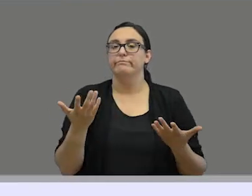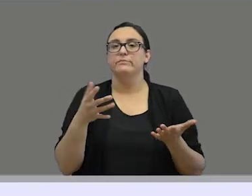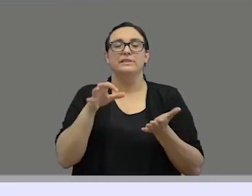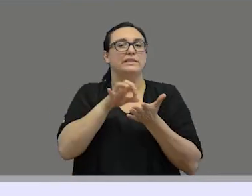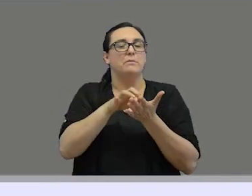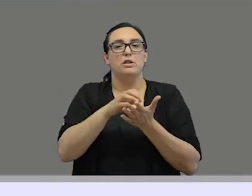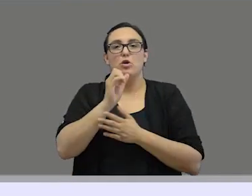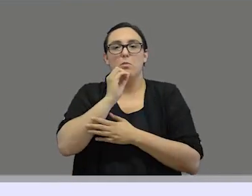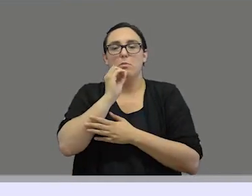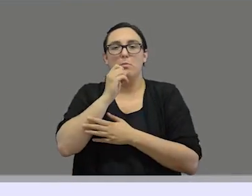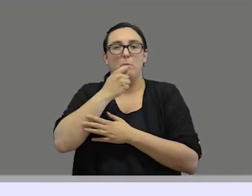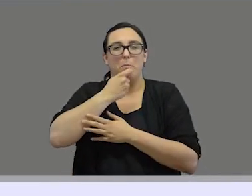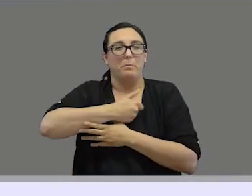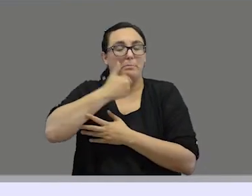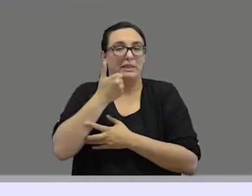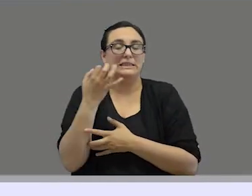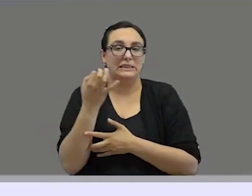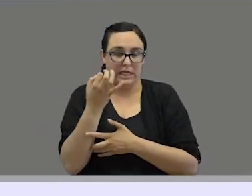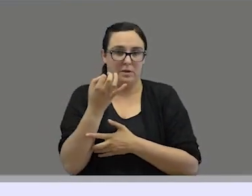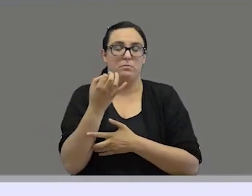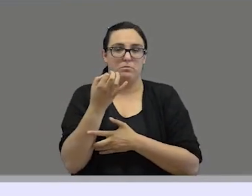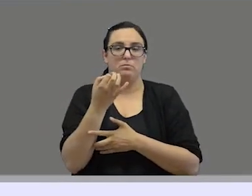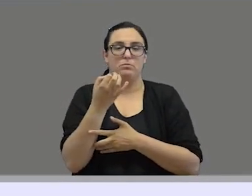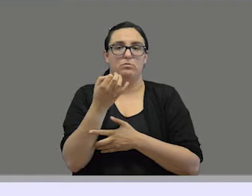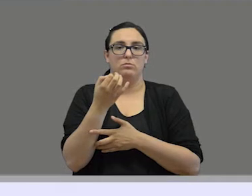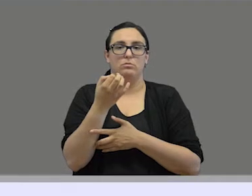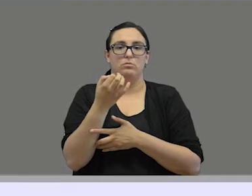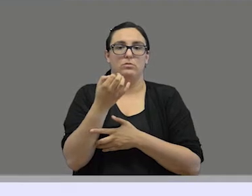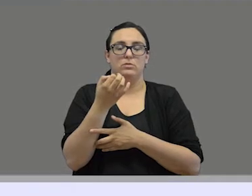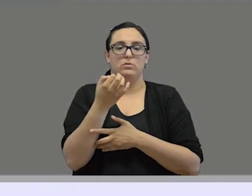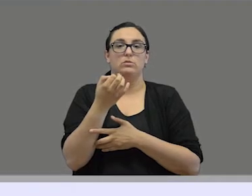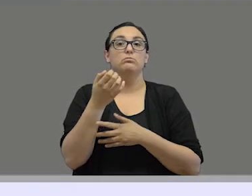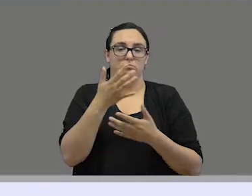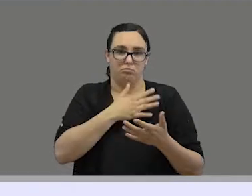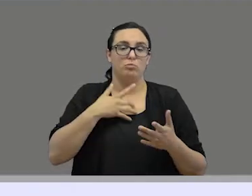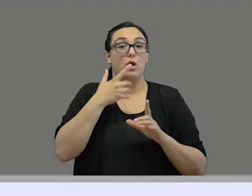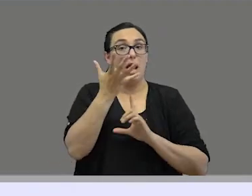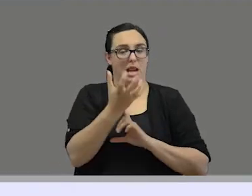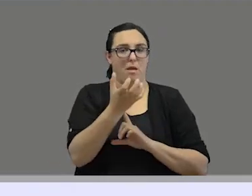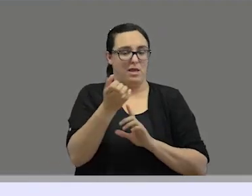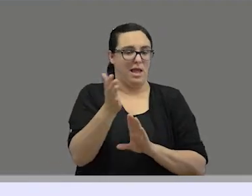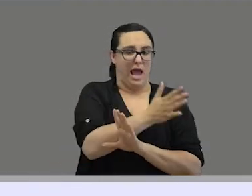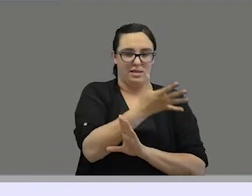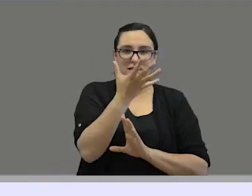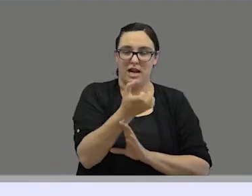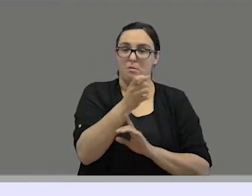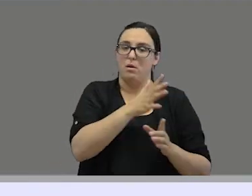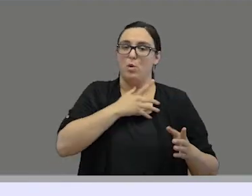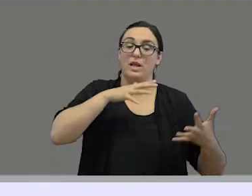die bevorzugte Methode statt des Gebärdensprahendolmetschens. Bei der Übersetzung von Gebärdensprache